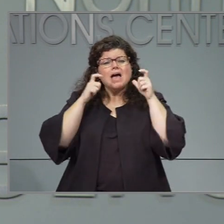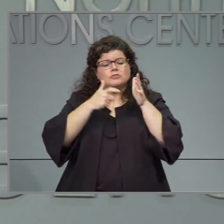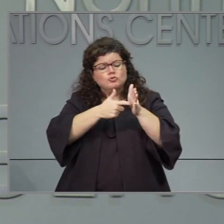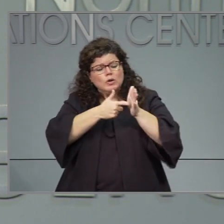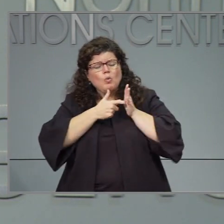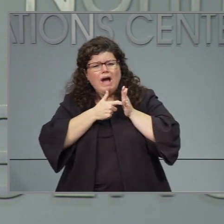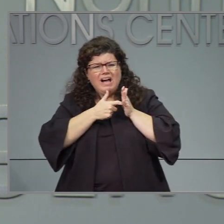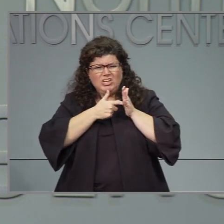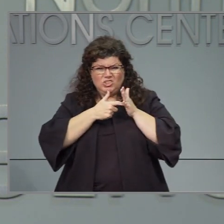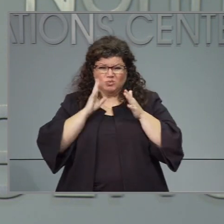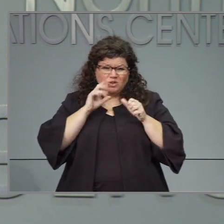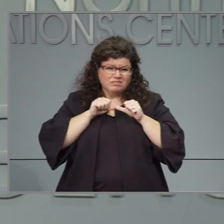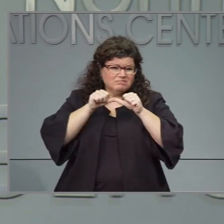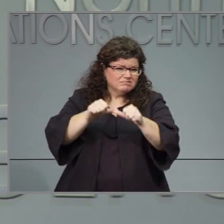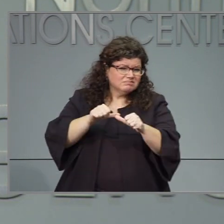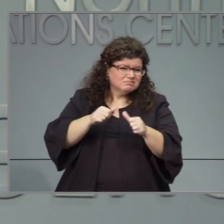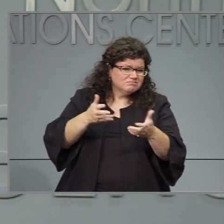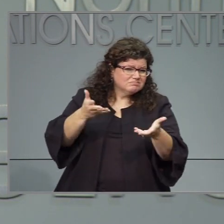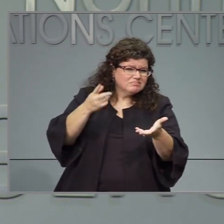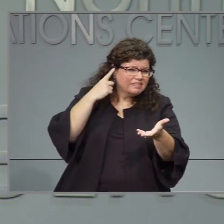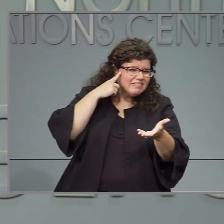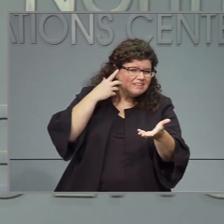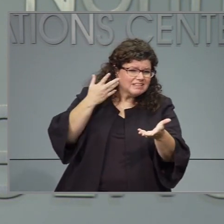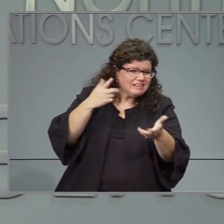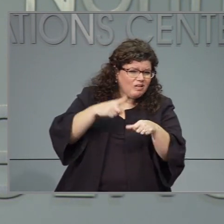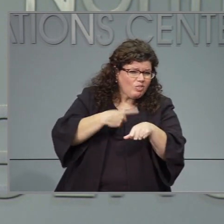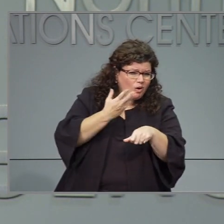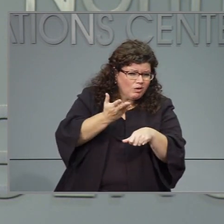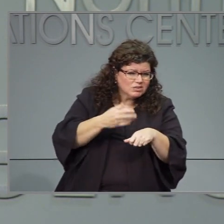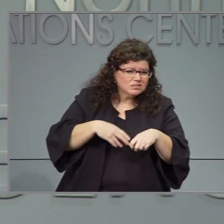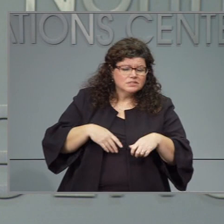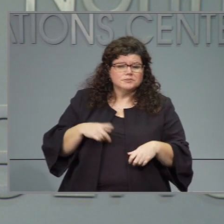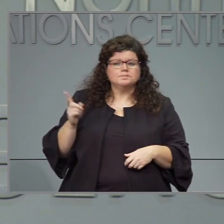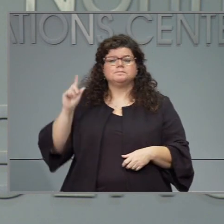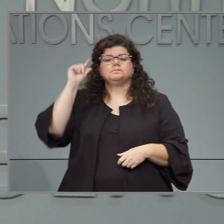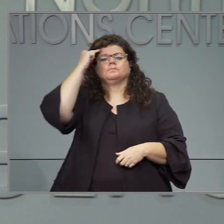Cuando debe de permanecer el mandato de llevar mascarilla lo